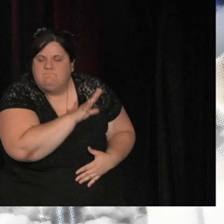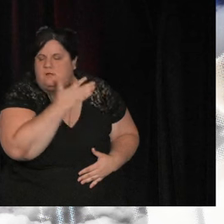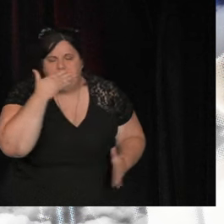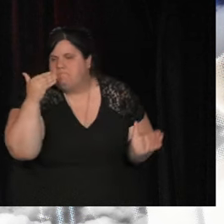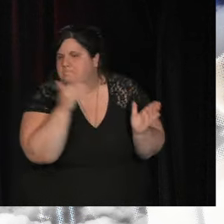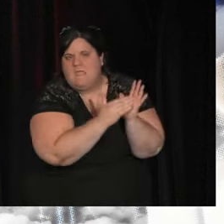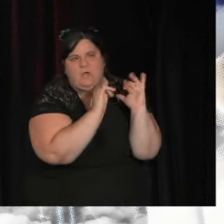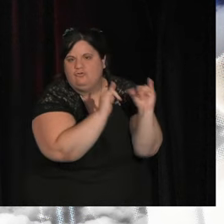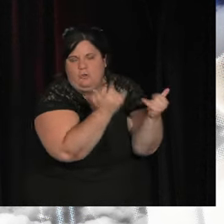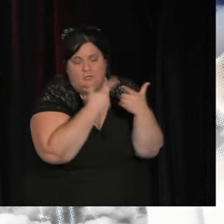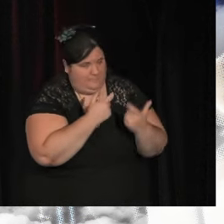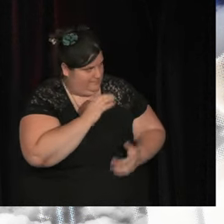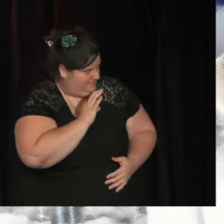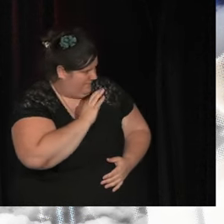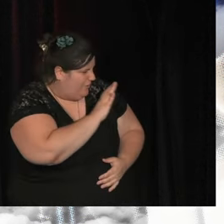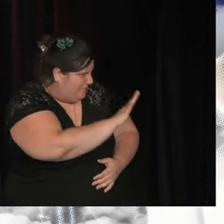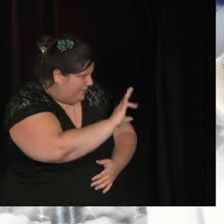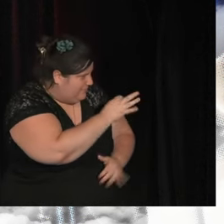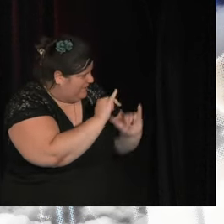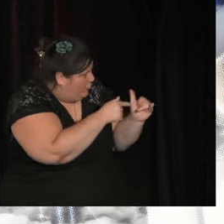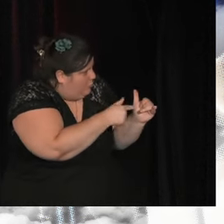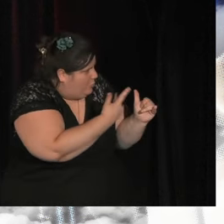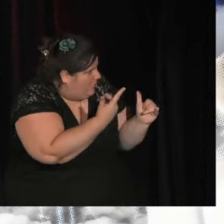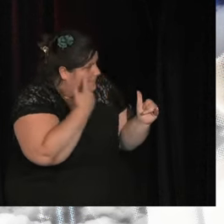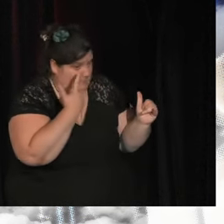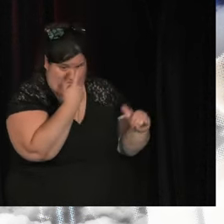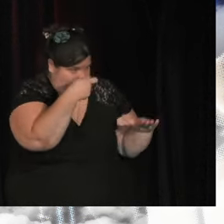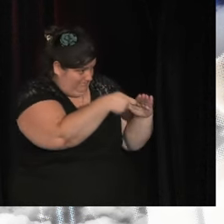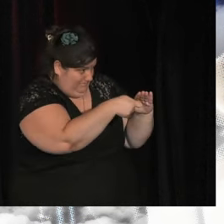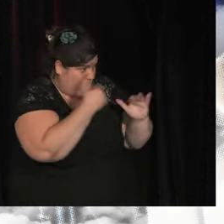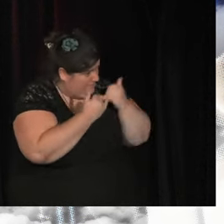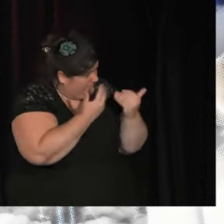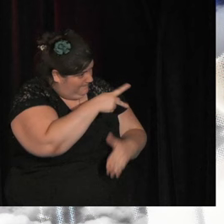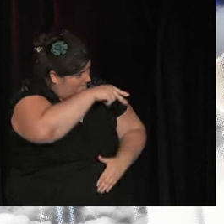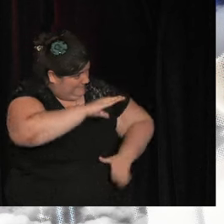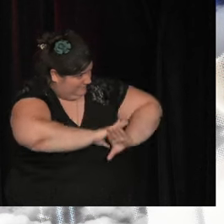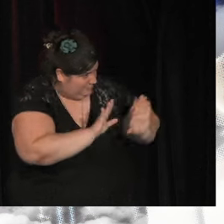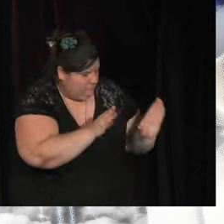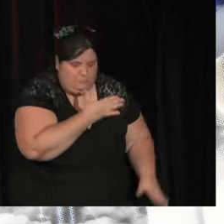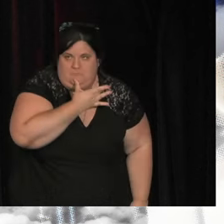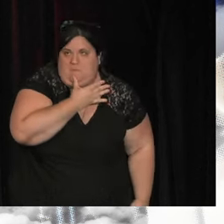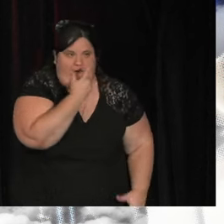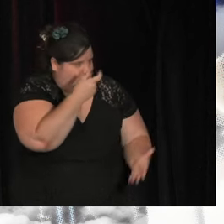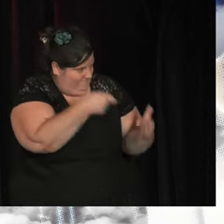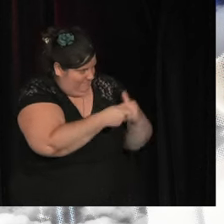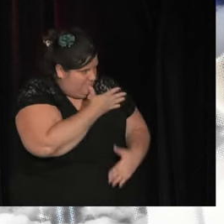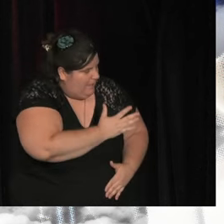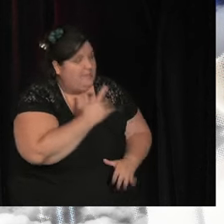"Oui, mais en fait, les jeux dont tu parles sont financés… Ils n'existeraient pas s'il n'y avait que le marché PC parce que là, on devient…" Comme tu le dis, il faut que tu le vendes sur consoles